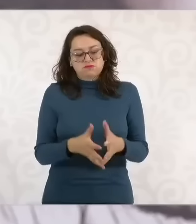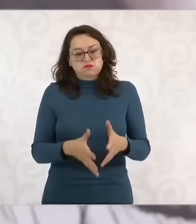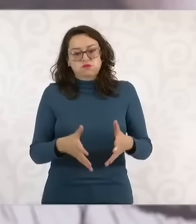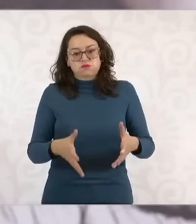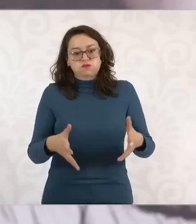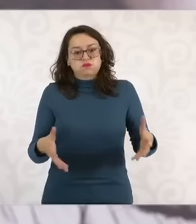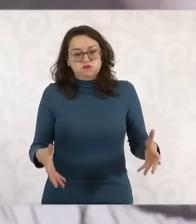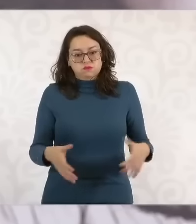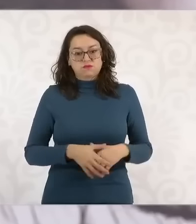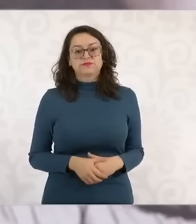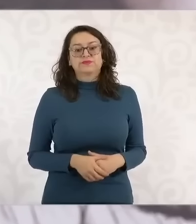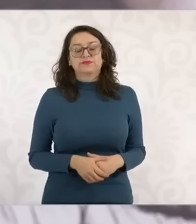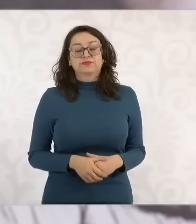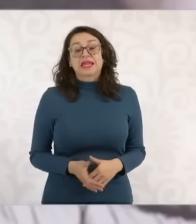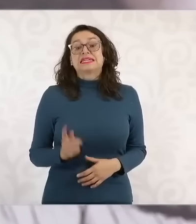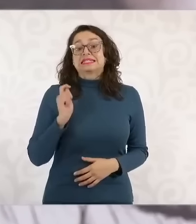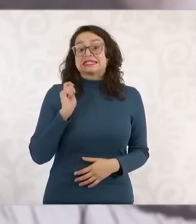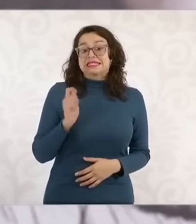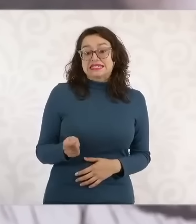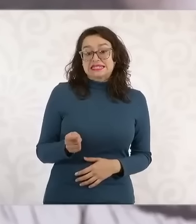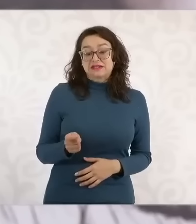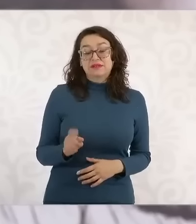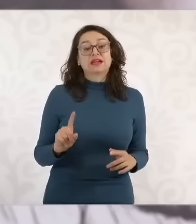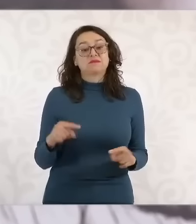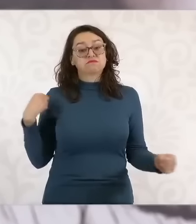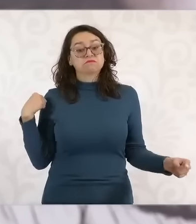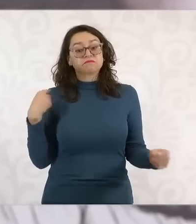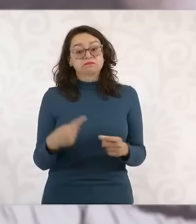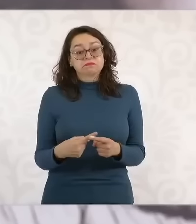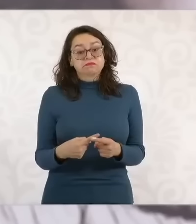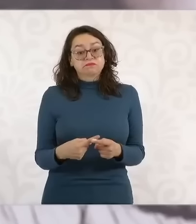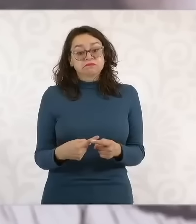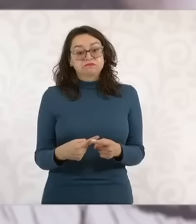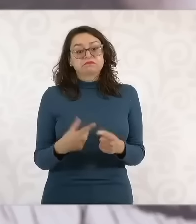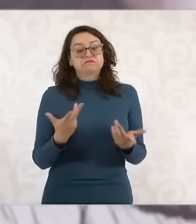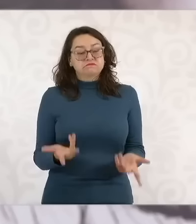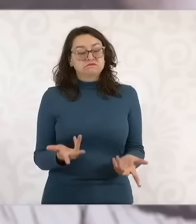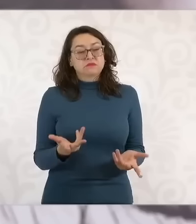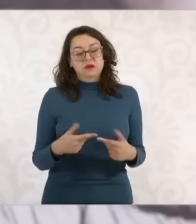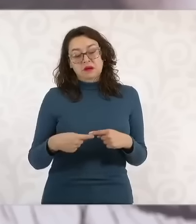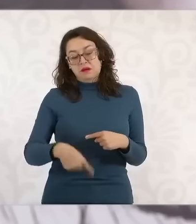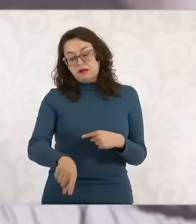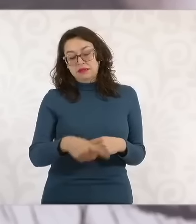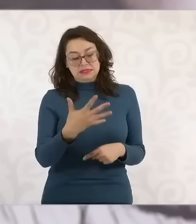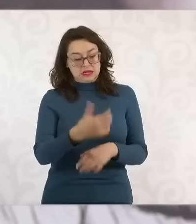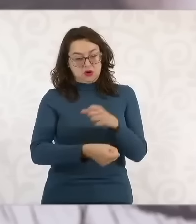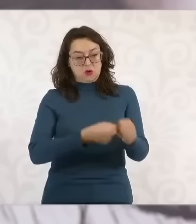hacer significa, al término de la inversión que México va a dejar de importar el 35% del total